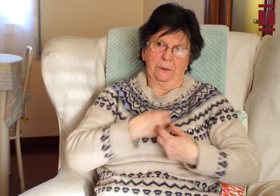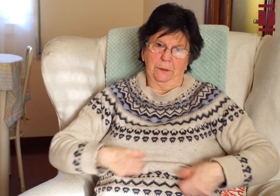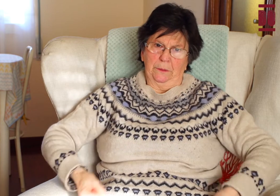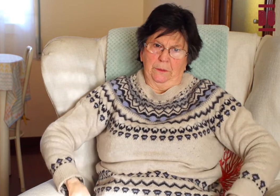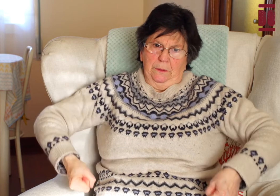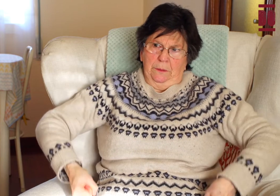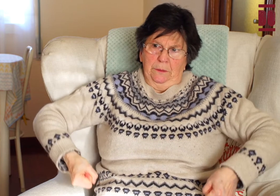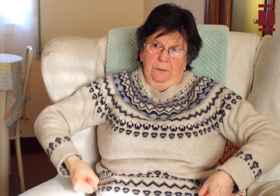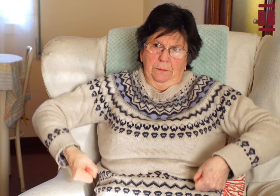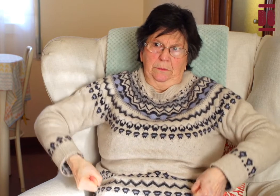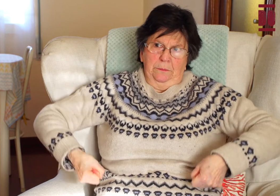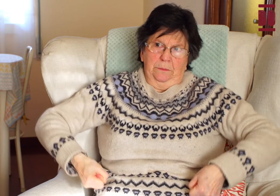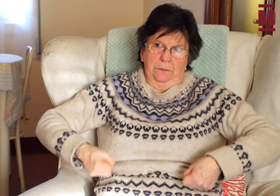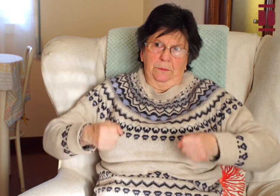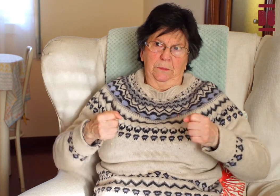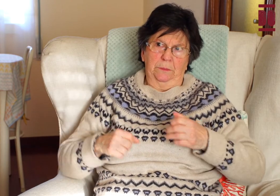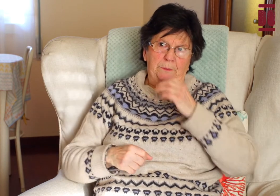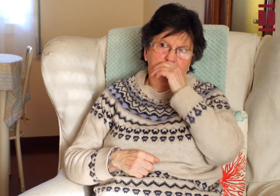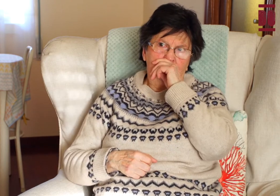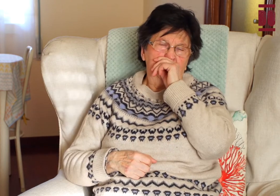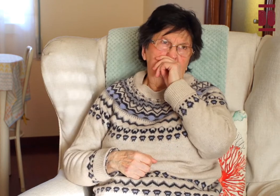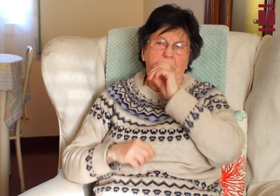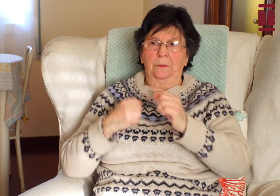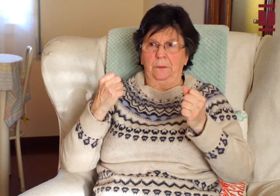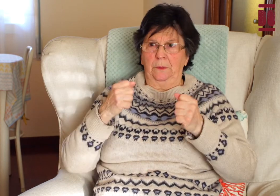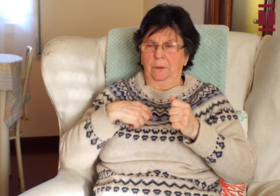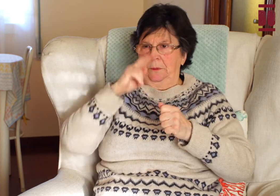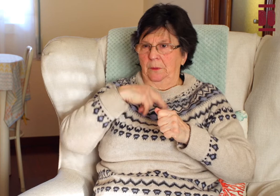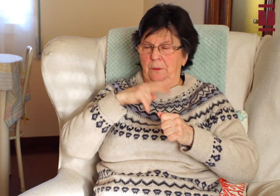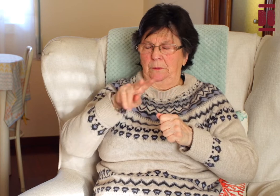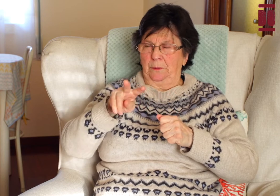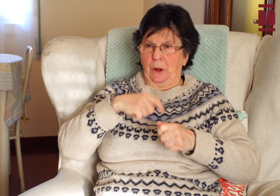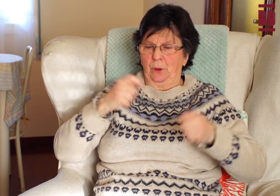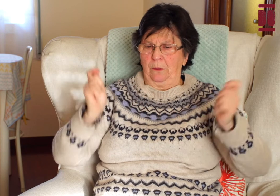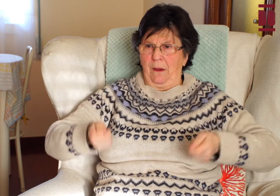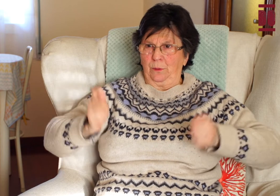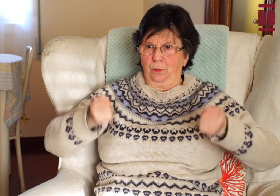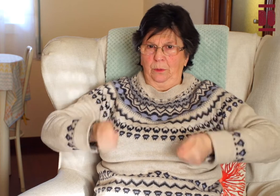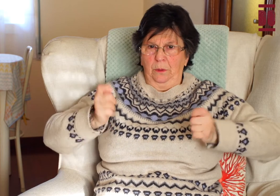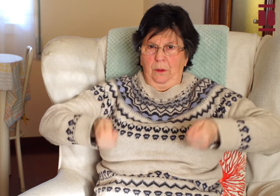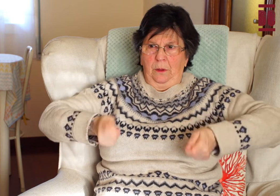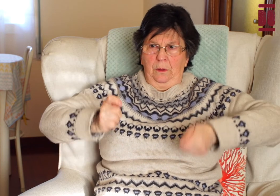Mi padre y yo cargábamos el producto, cogíamos el carro tirado por la pareja hasta la parada de autobús, luego en autobús nos